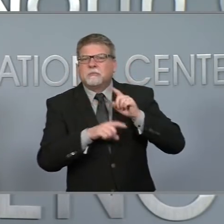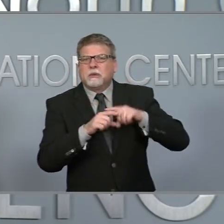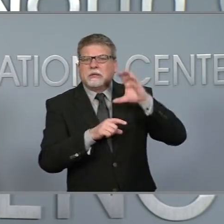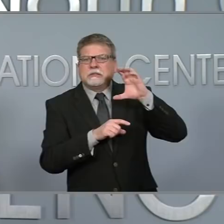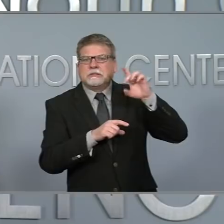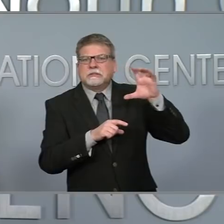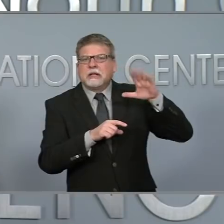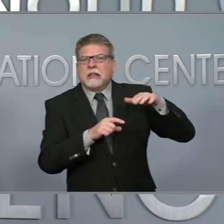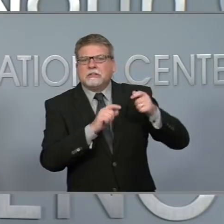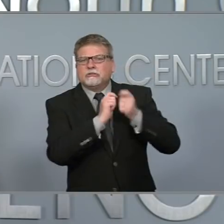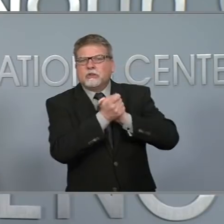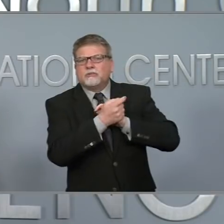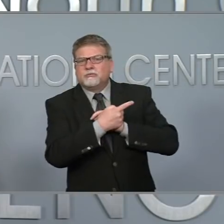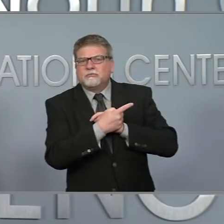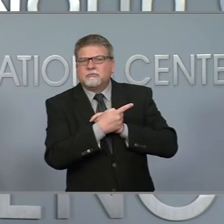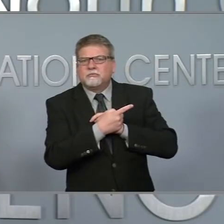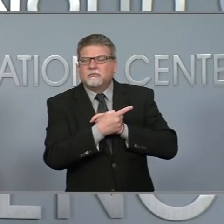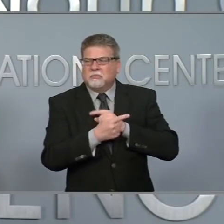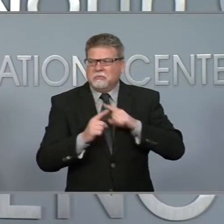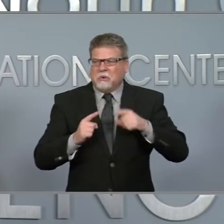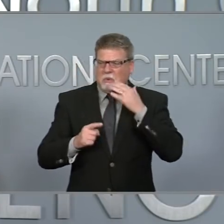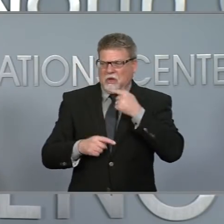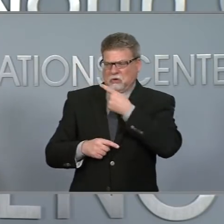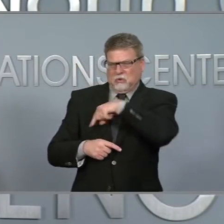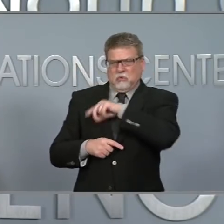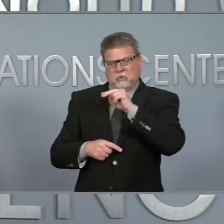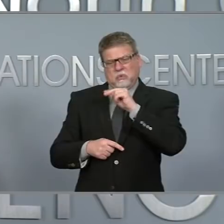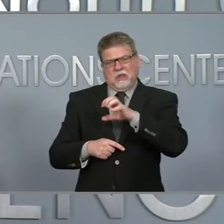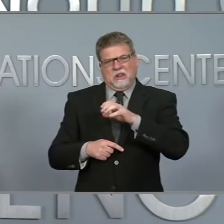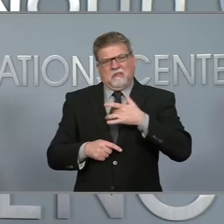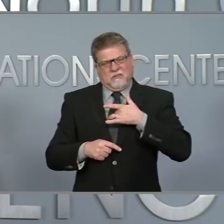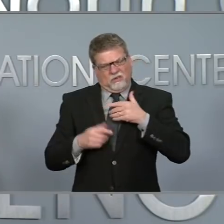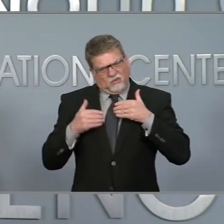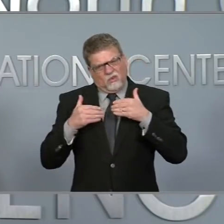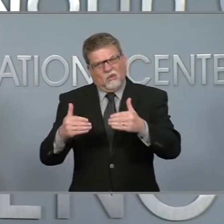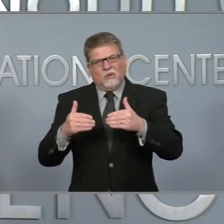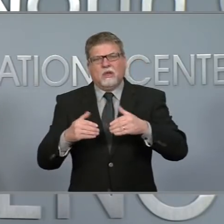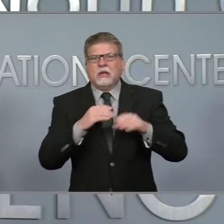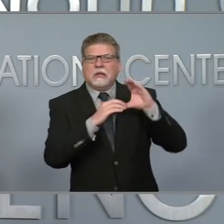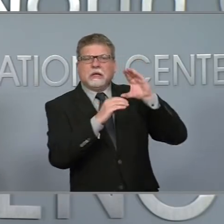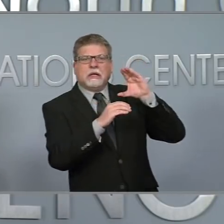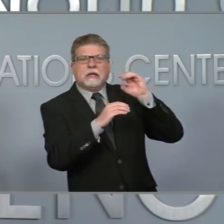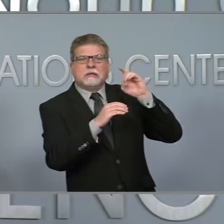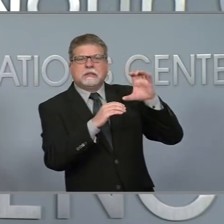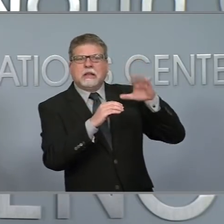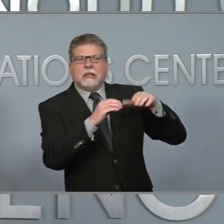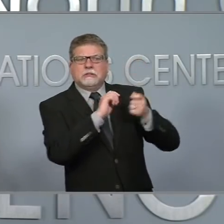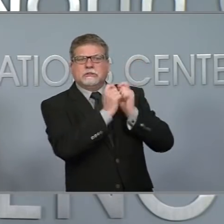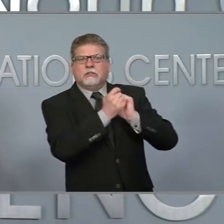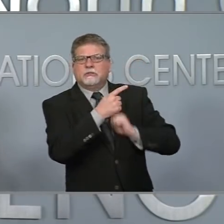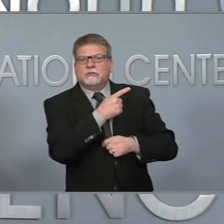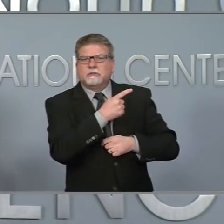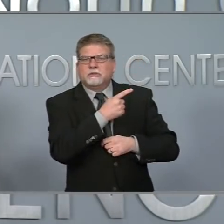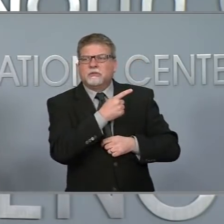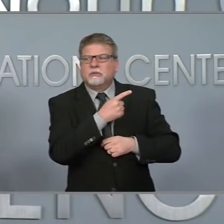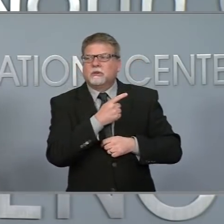de salud de ellos, en las diez de los CDC esta semana. Los CDC